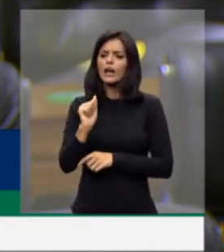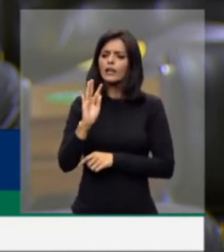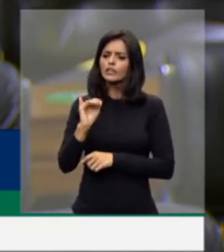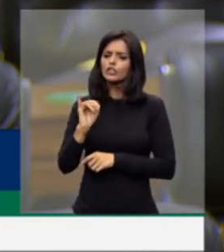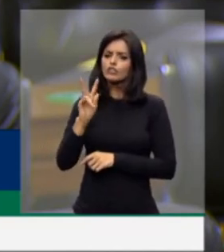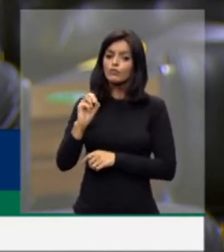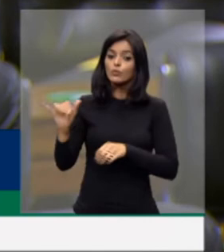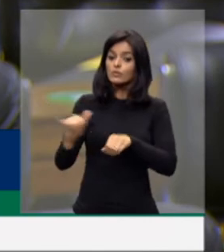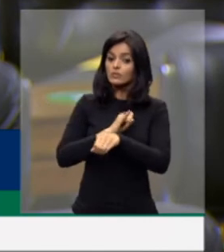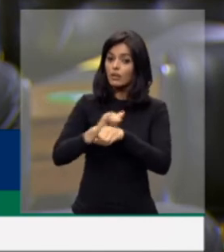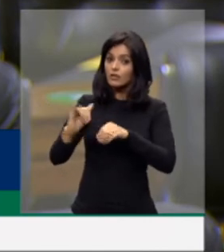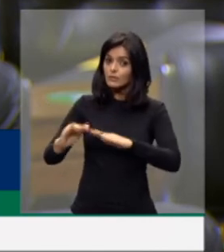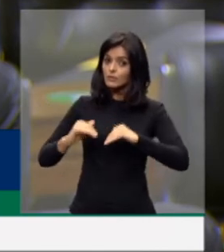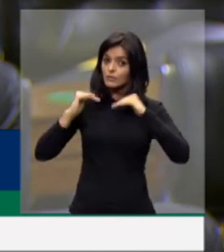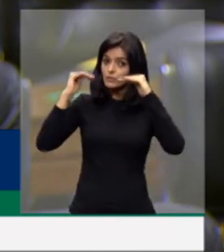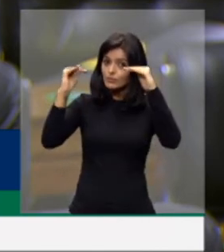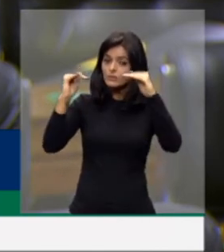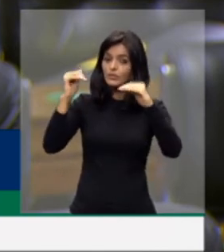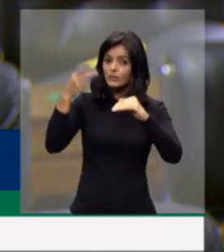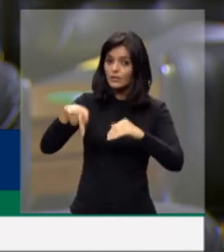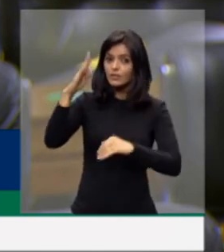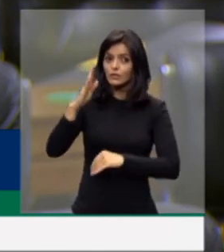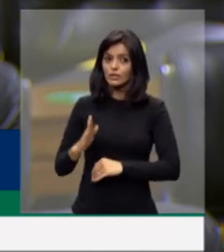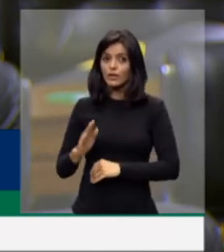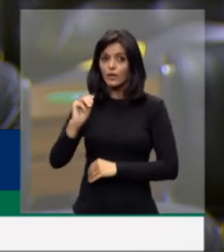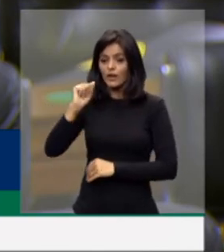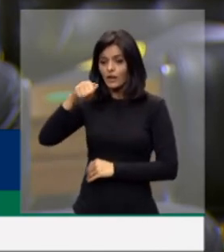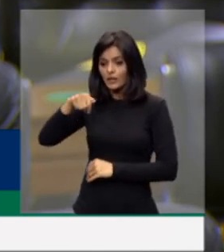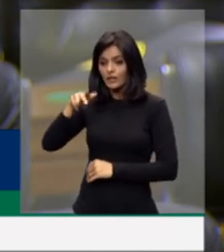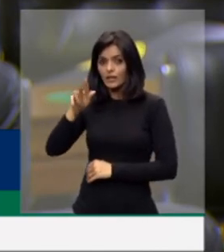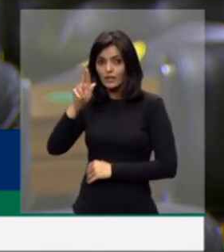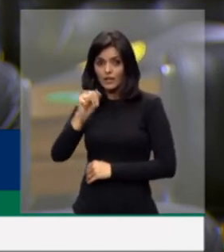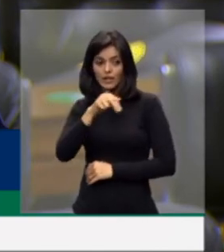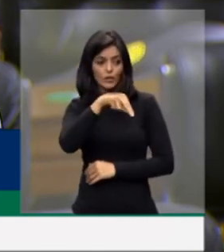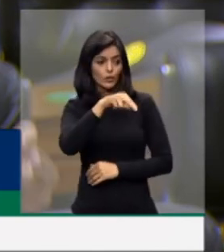QUE A POPULAÇÃO POSSA ENTENDER. O DOCUMENTO ESTARÁ DISPONIBILIZADO. BEM COMO NÓS